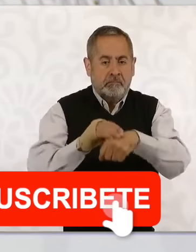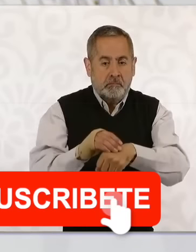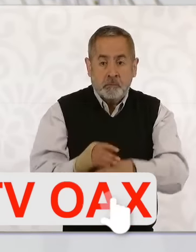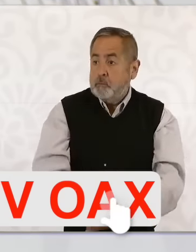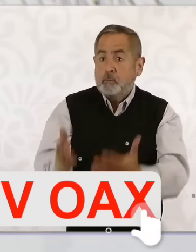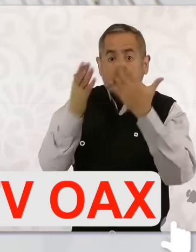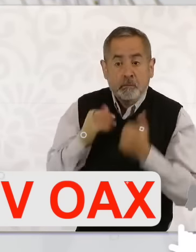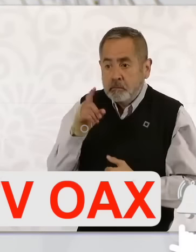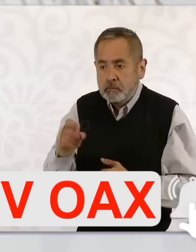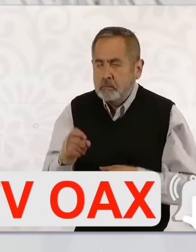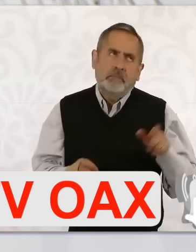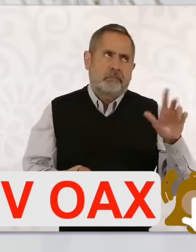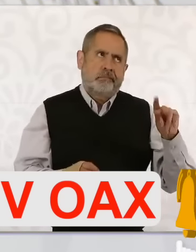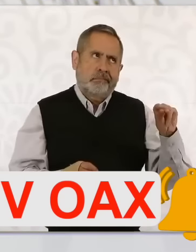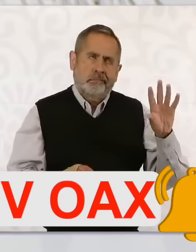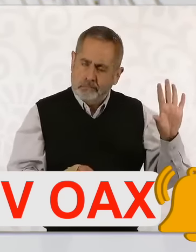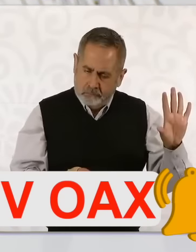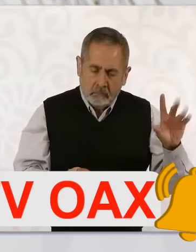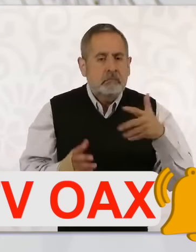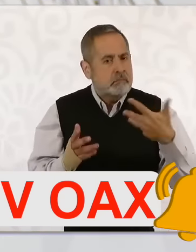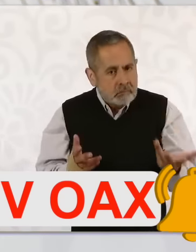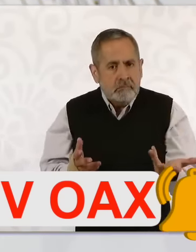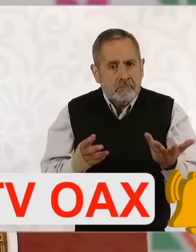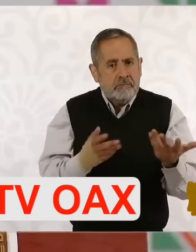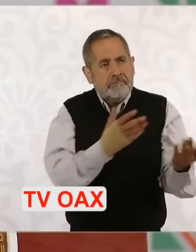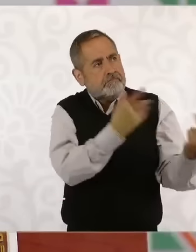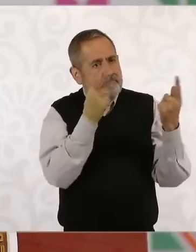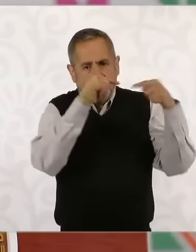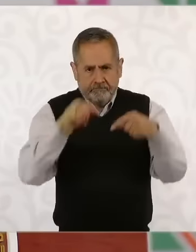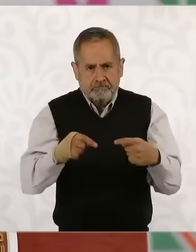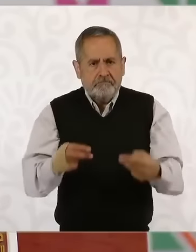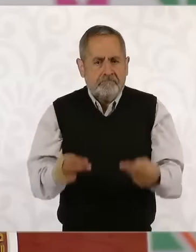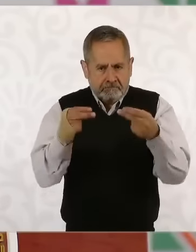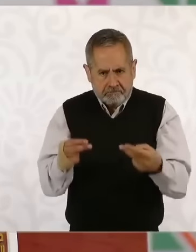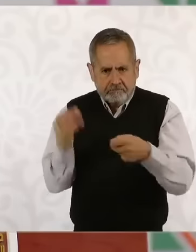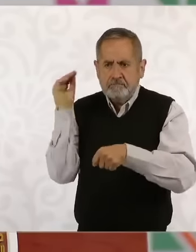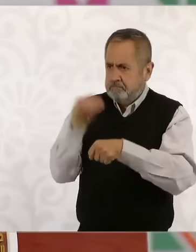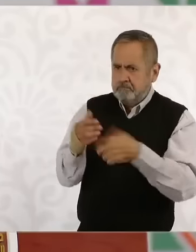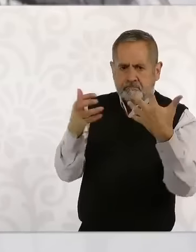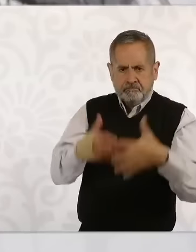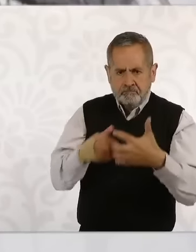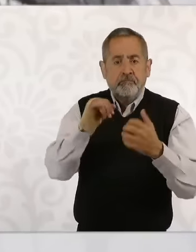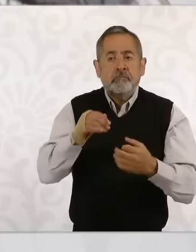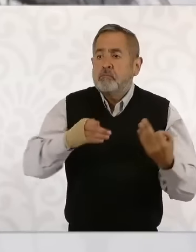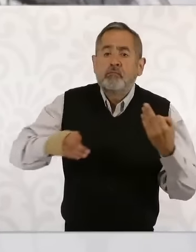decir, vengan a invertir, pero que sea con beneficios para todos. Por el bien de todos,